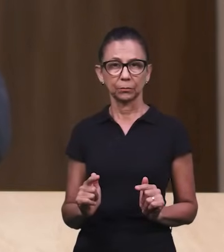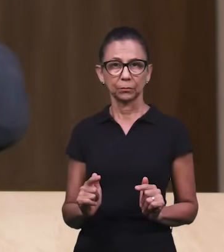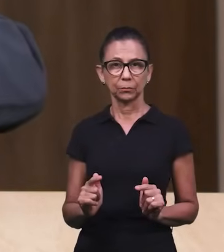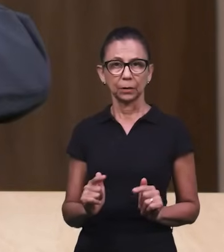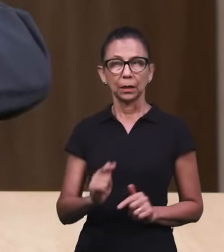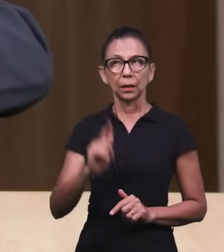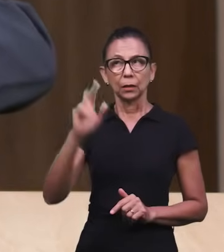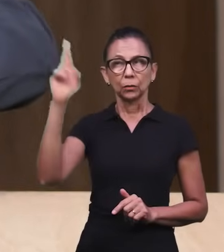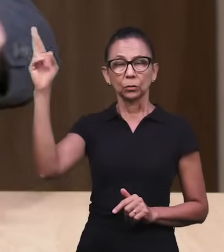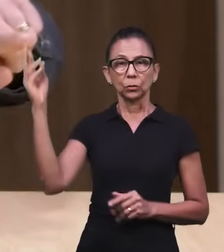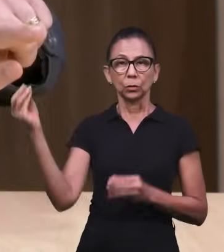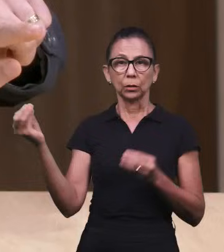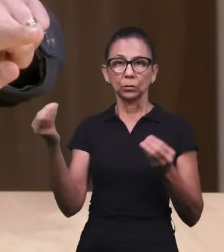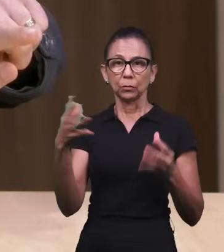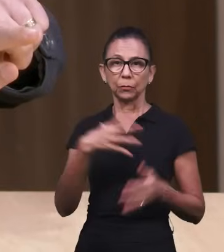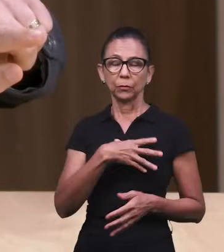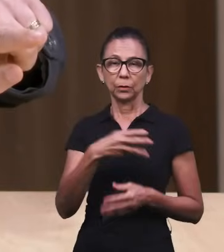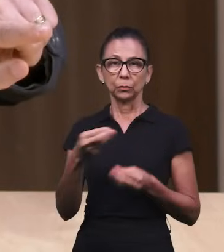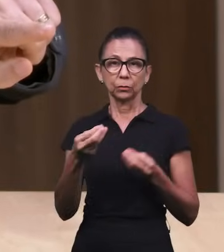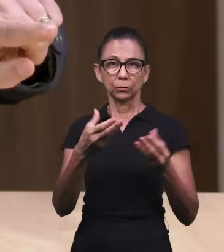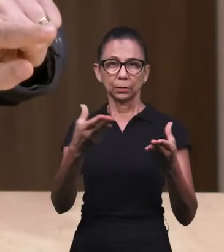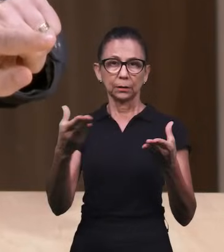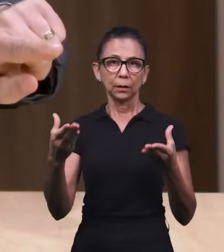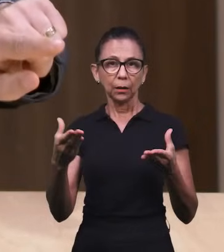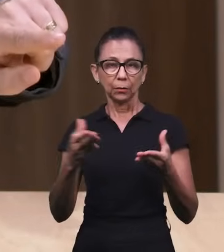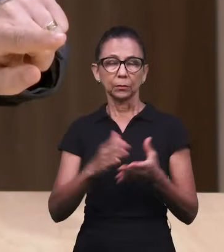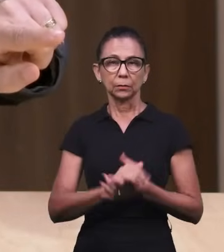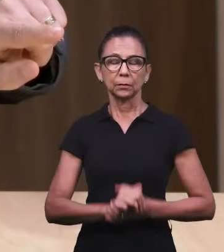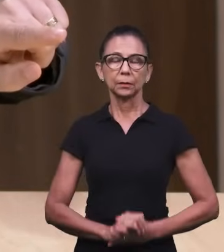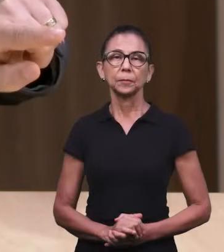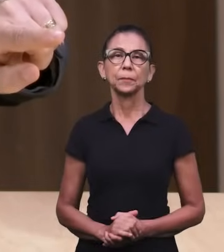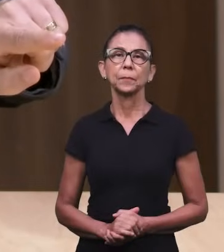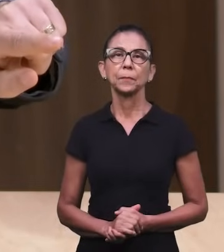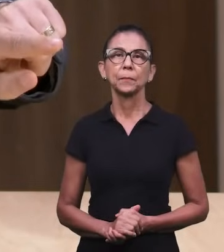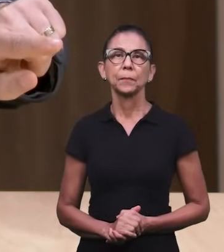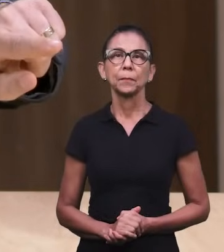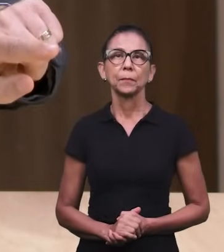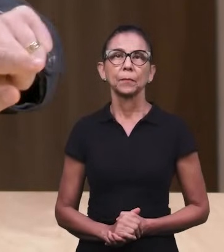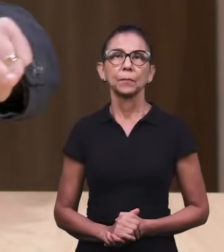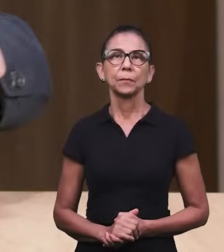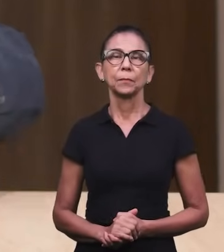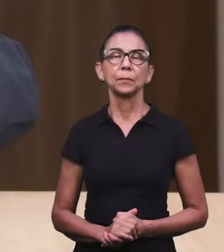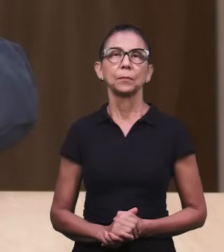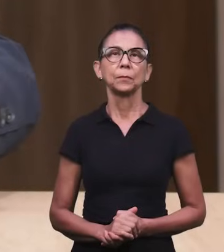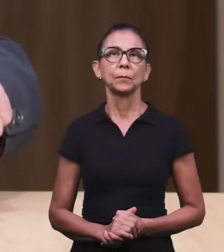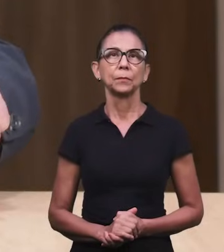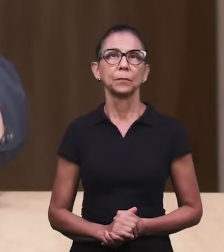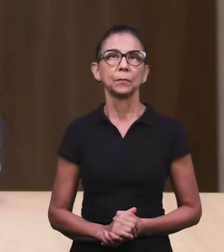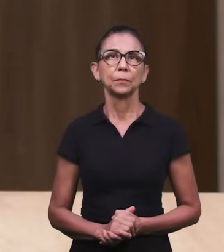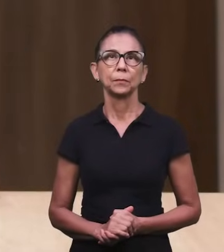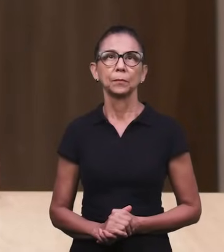e eles vão ser lançados eles vão ser como Samuel foi lançado n feliz é o varão que enche dele as